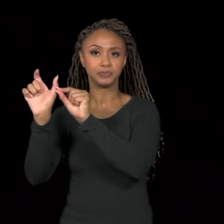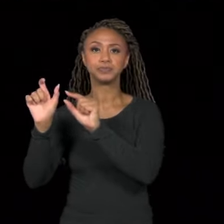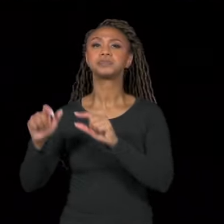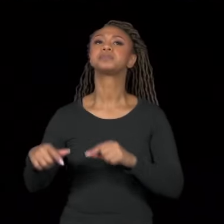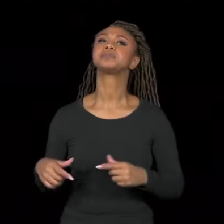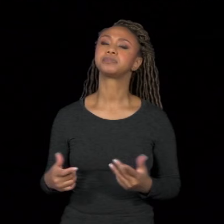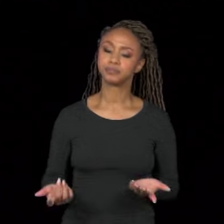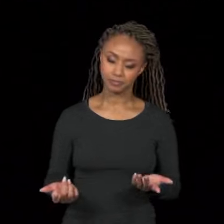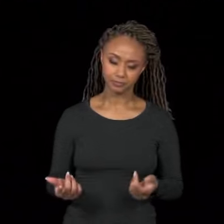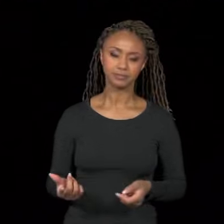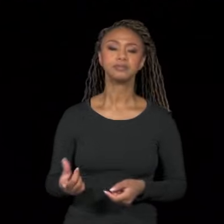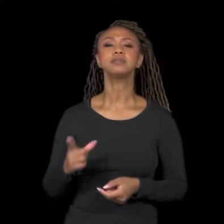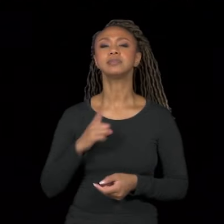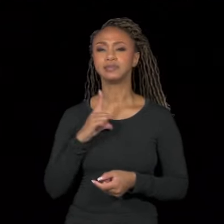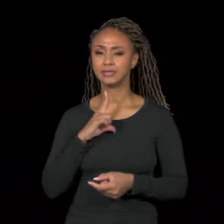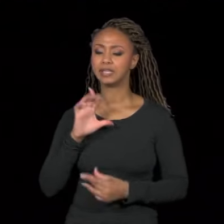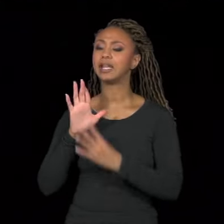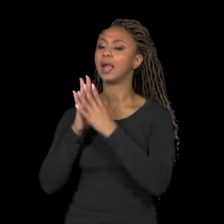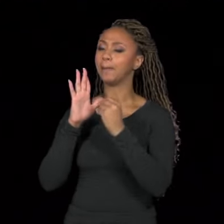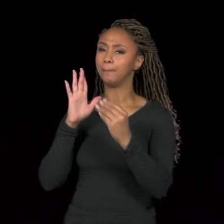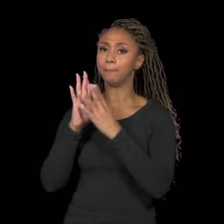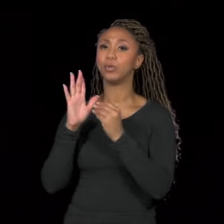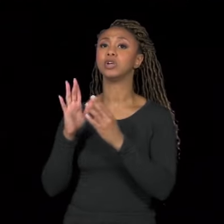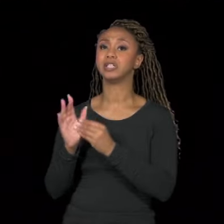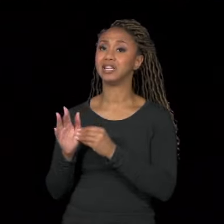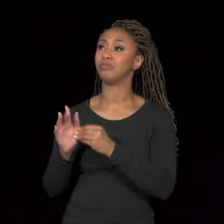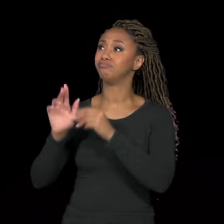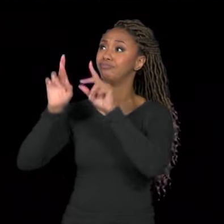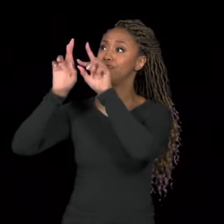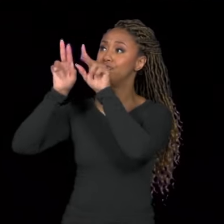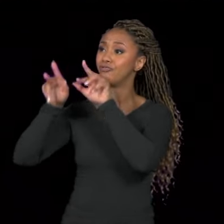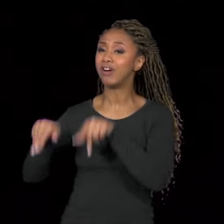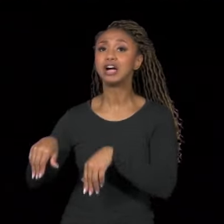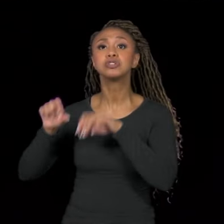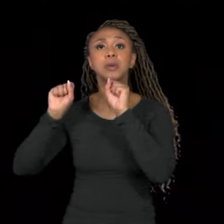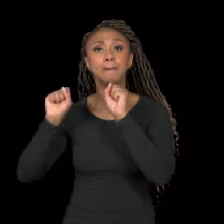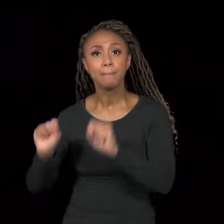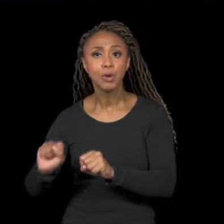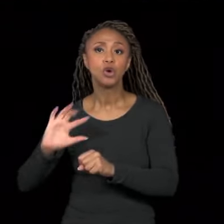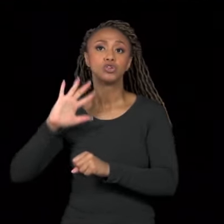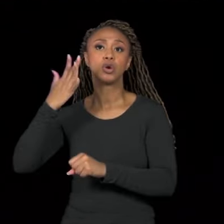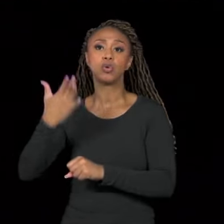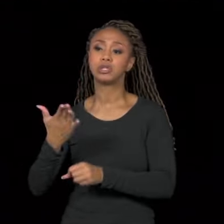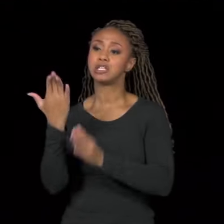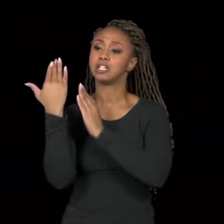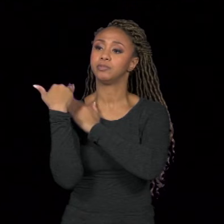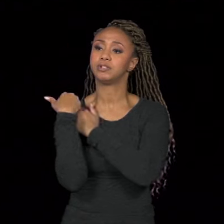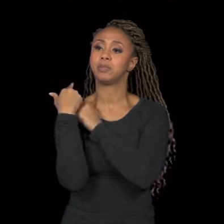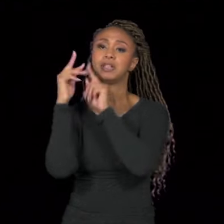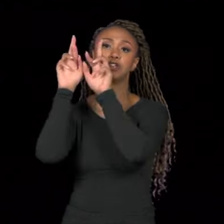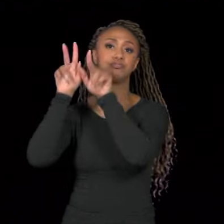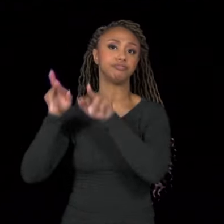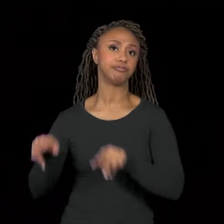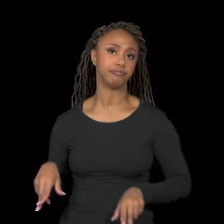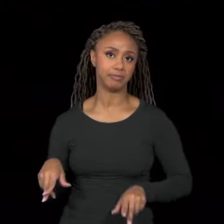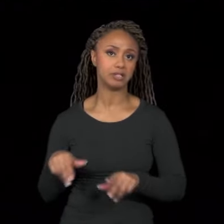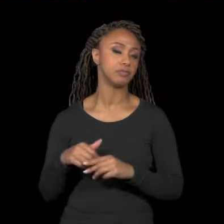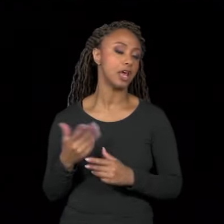MODELOS, QUE O MESMO TIPO ENTIDADE SE RELACIONA COM ELE MESMO. FAZ PARTE DO PROCESSO DE BANCO DE DADOS, A GENTE VAI PERCEBER QUE ISSO É NATURAL,